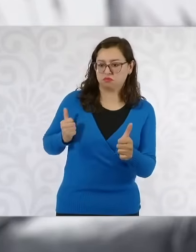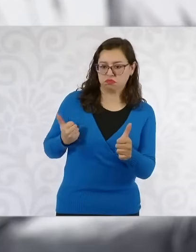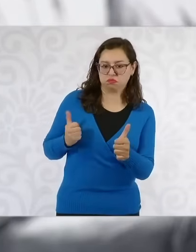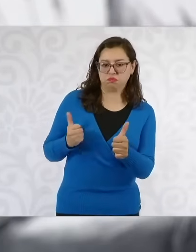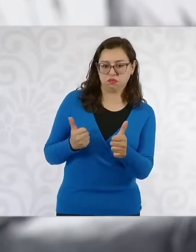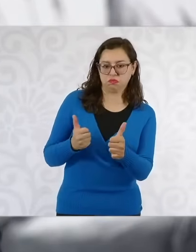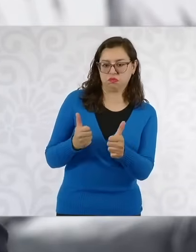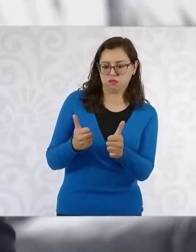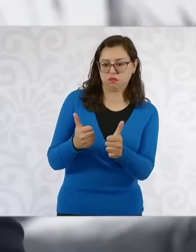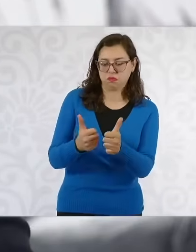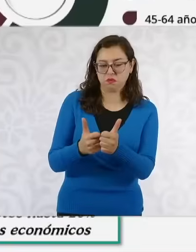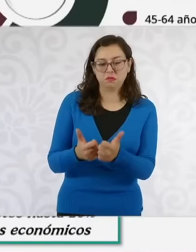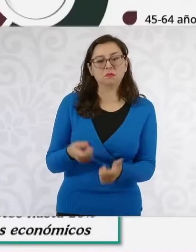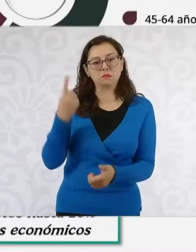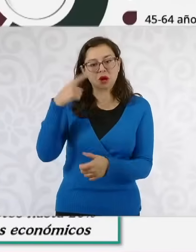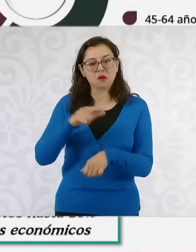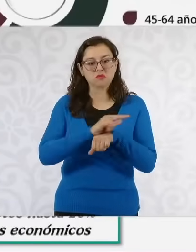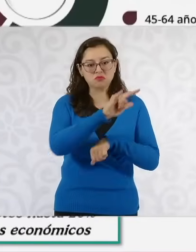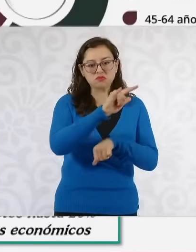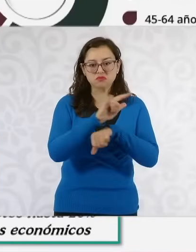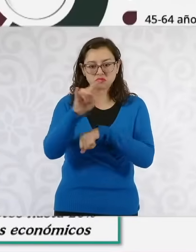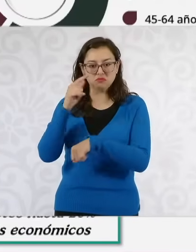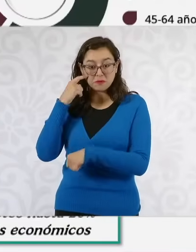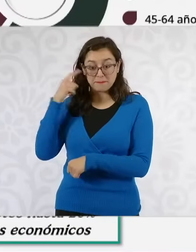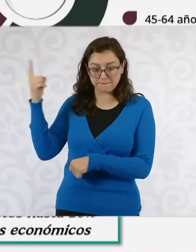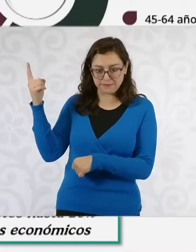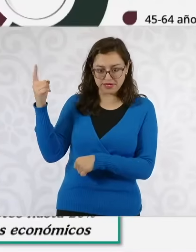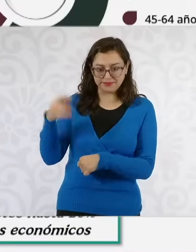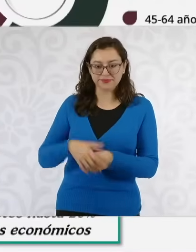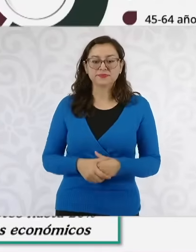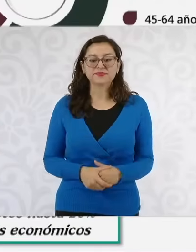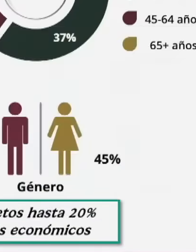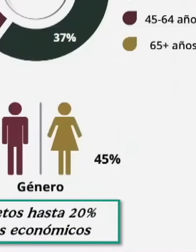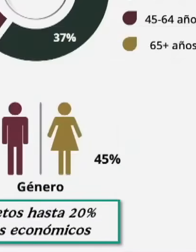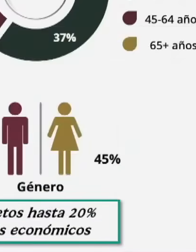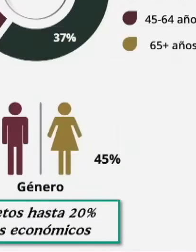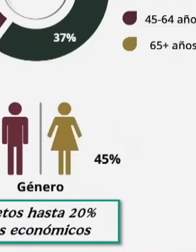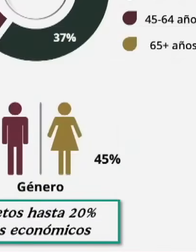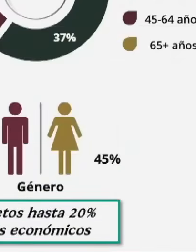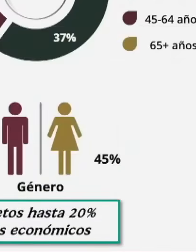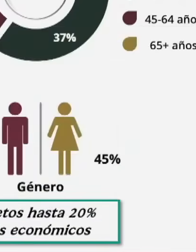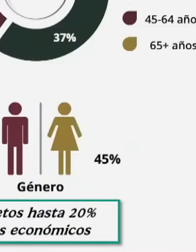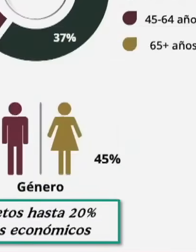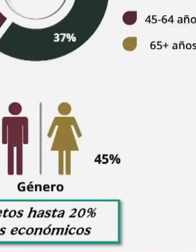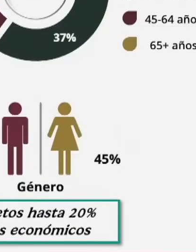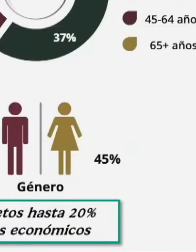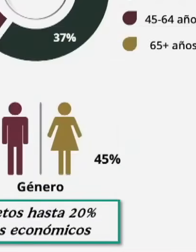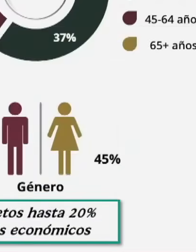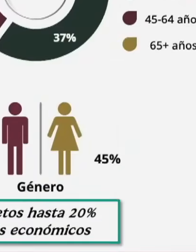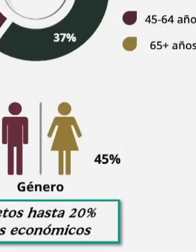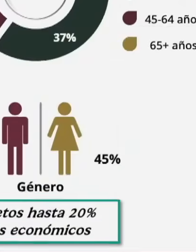esa conectividad En ese sentido en este en esta parte del del desarrollo mexicano a lo largo de un